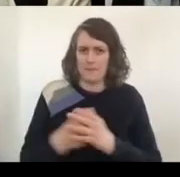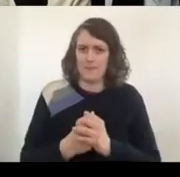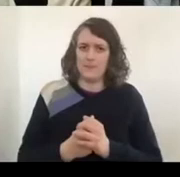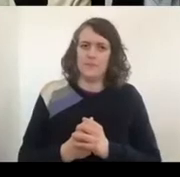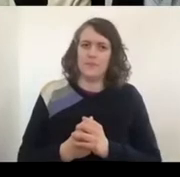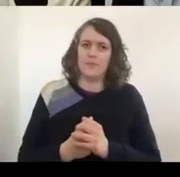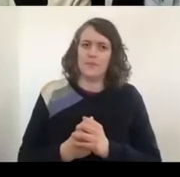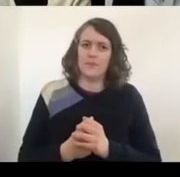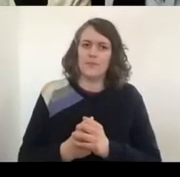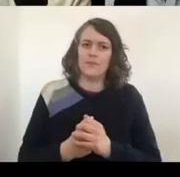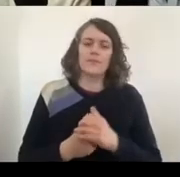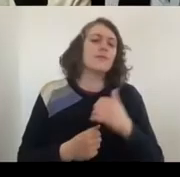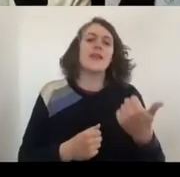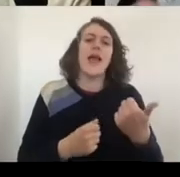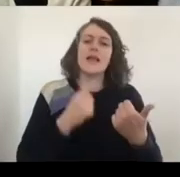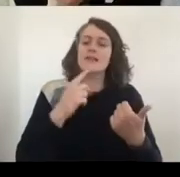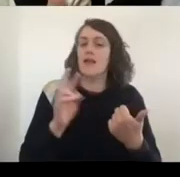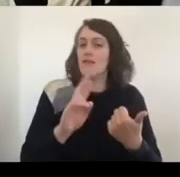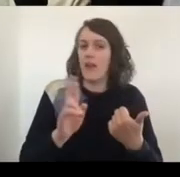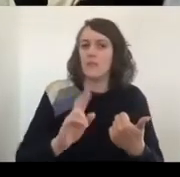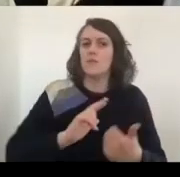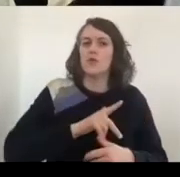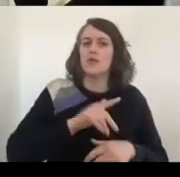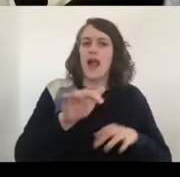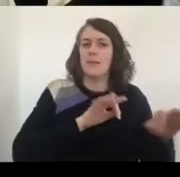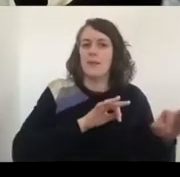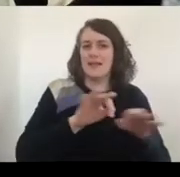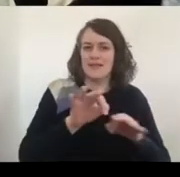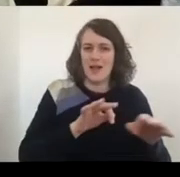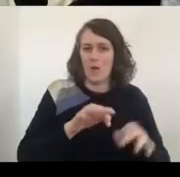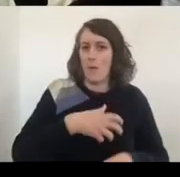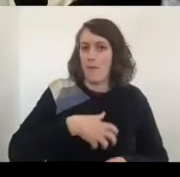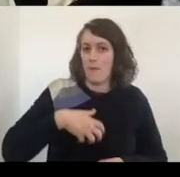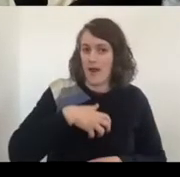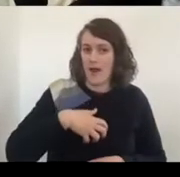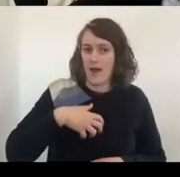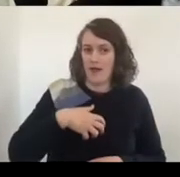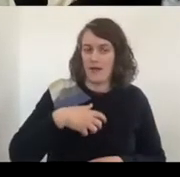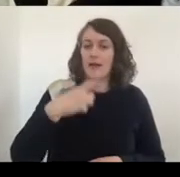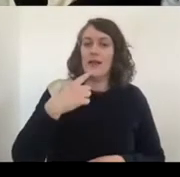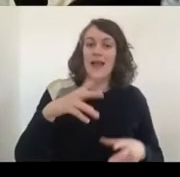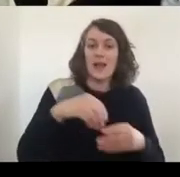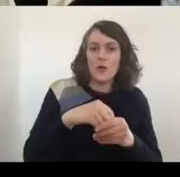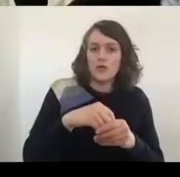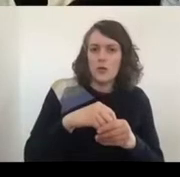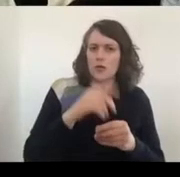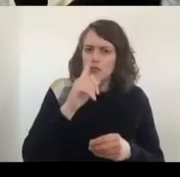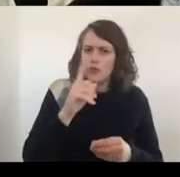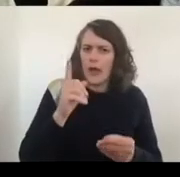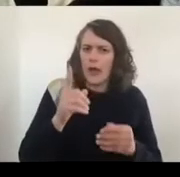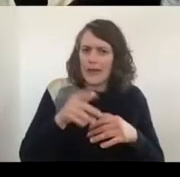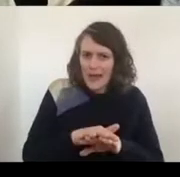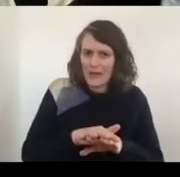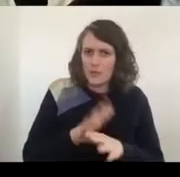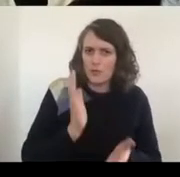Bayern. Inklusion ist mehr als Integration Die zentrale Idee der Inklusion ist,